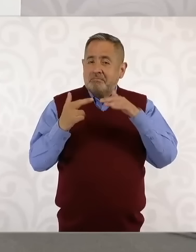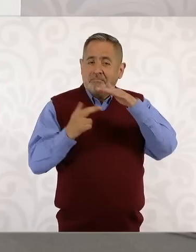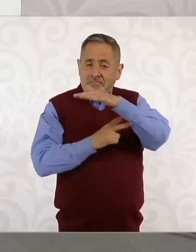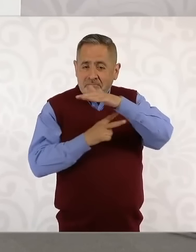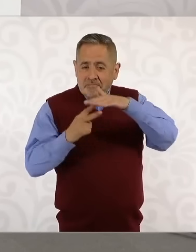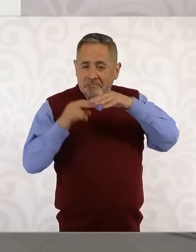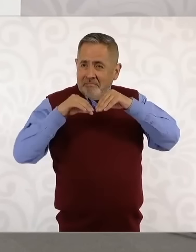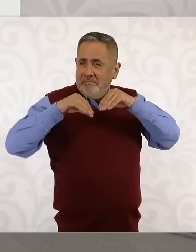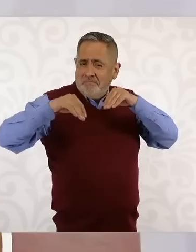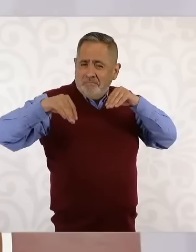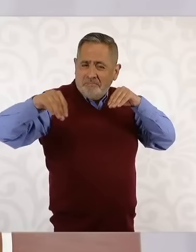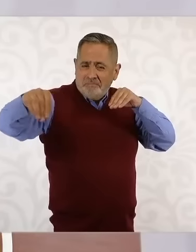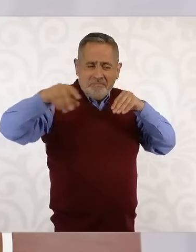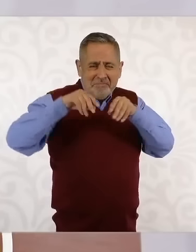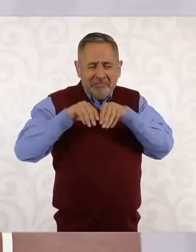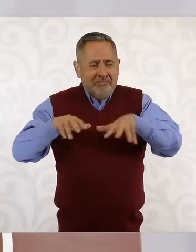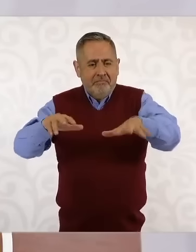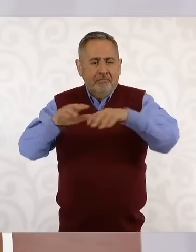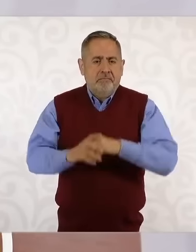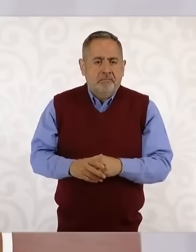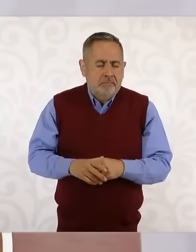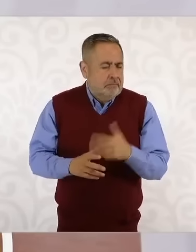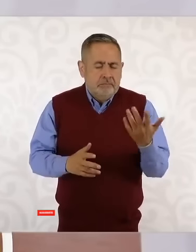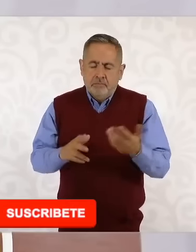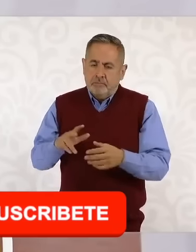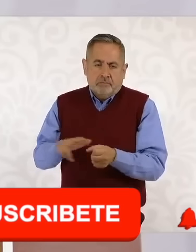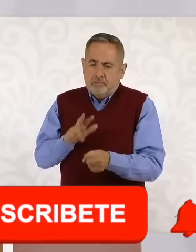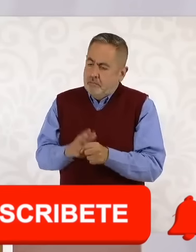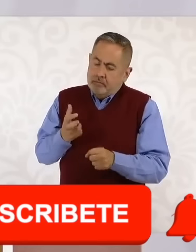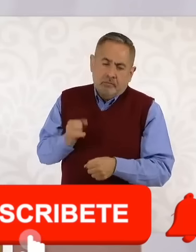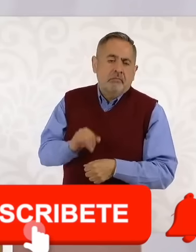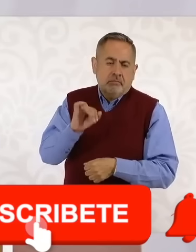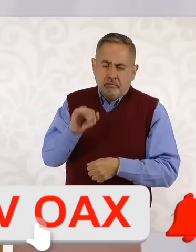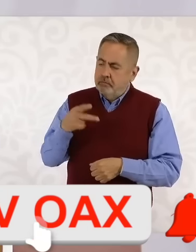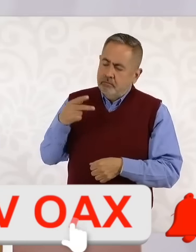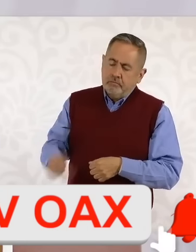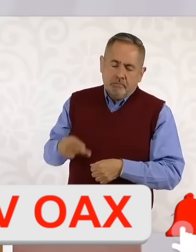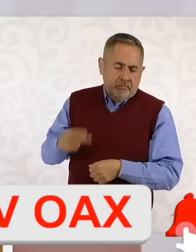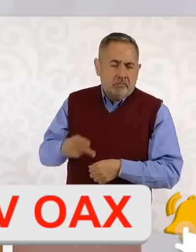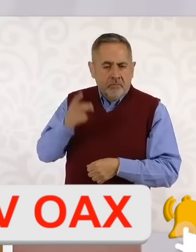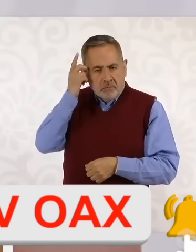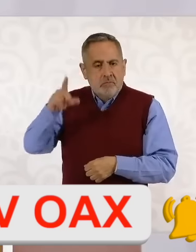Hay otra razón por la cual hay monopolio natural de la líneas de transmisión. Ni modo que cada